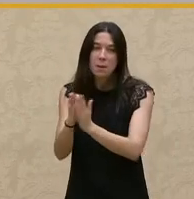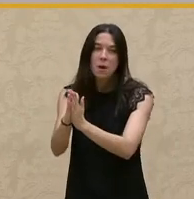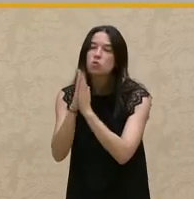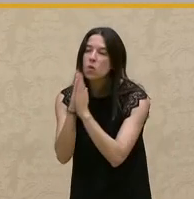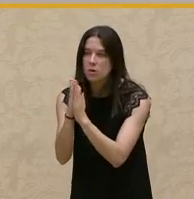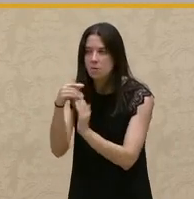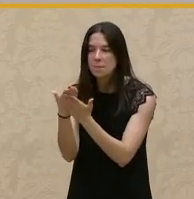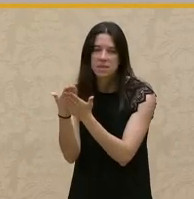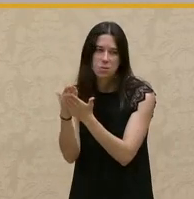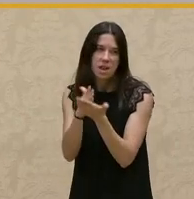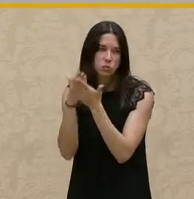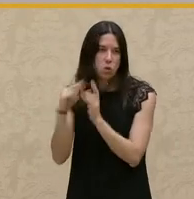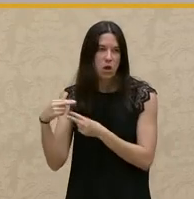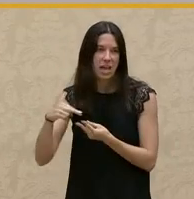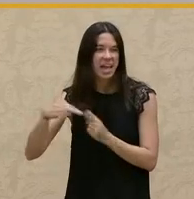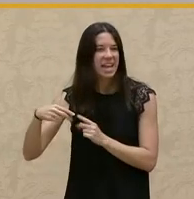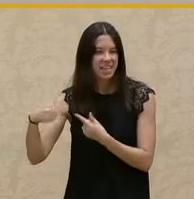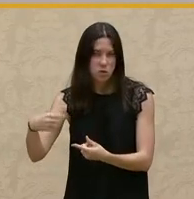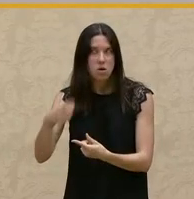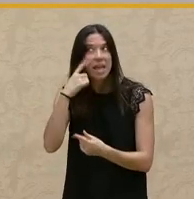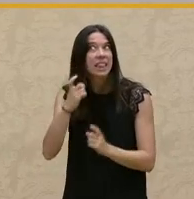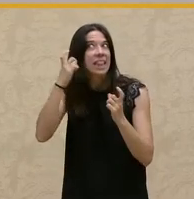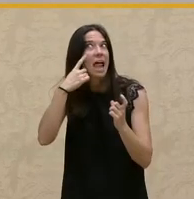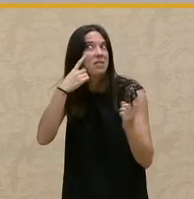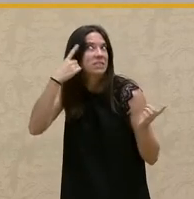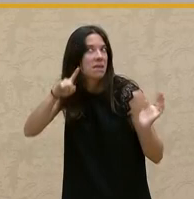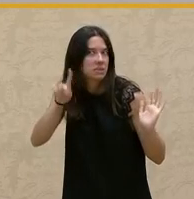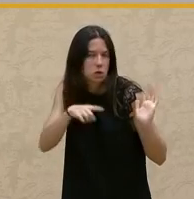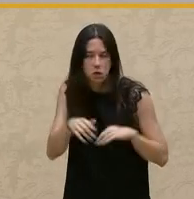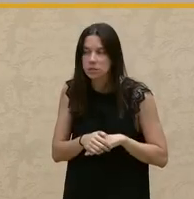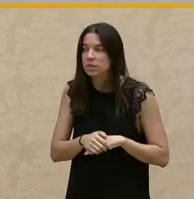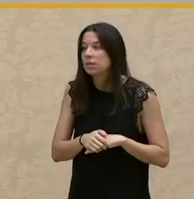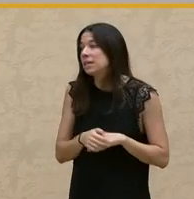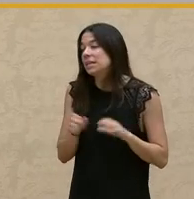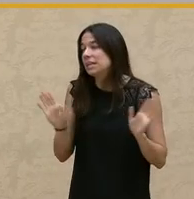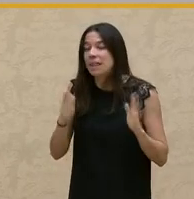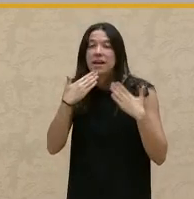diagnóstico genético y por lo menos intentarlo. Y muchas gracias por vuestra atención y seguimos